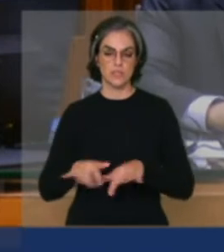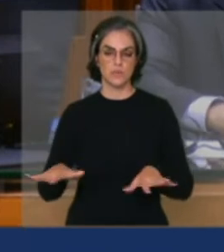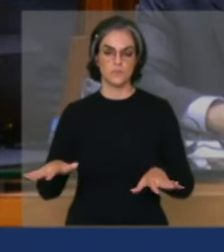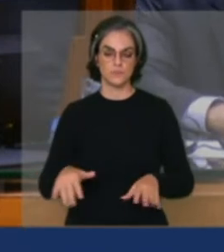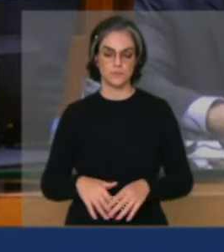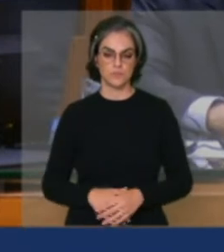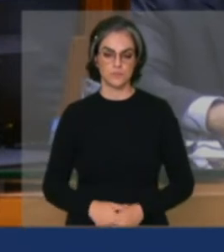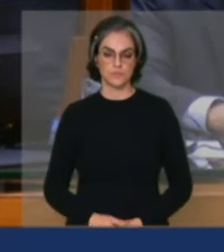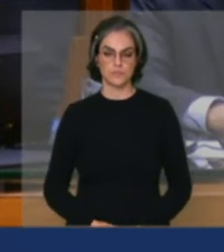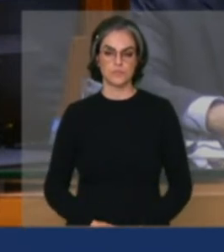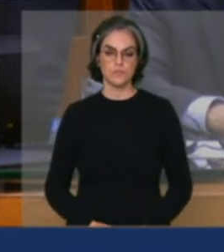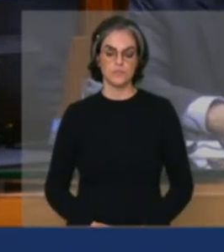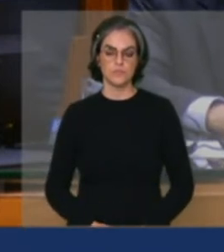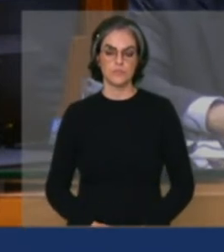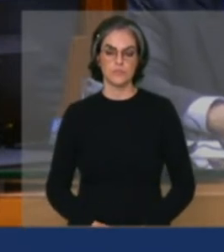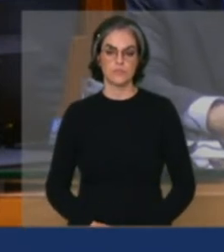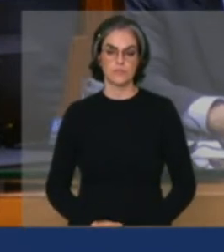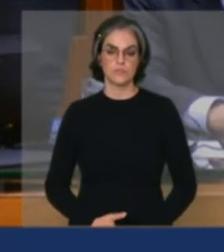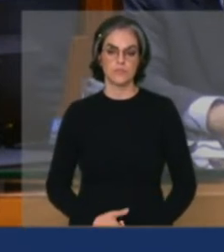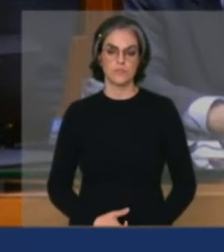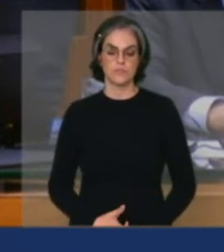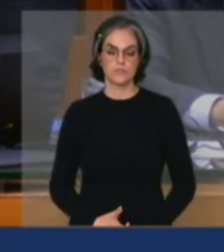QUE PEDEM DA TRIBUNA, E O SERVIÇO DE COMUNICAÇÃO DA